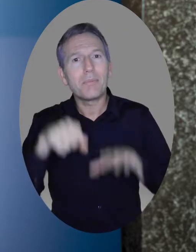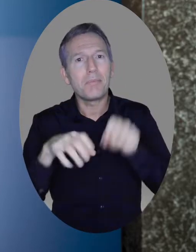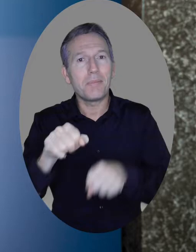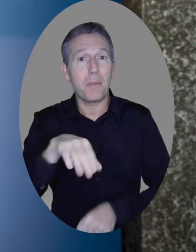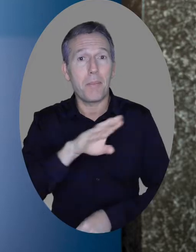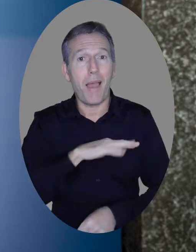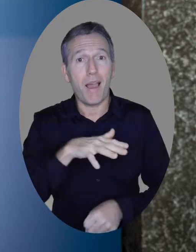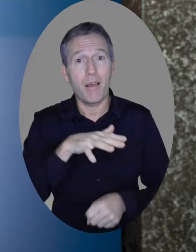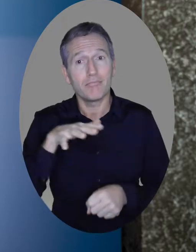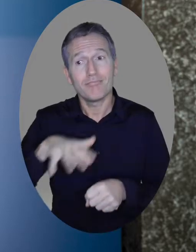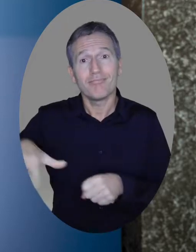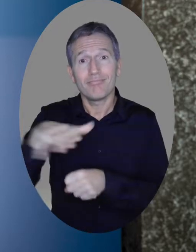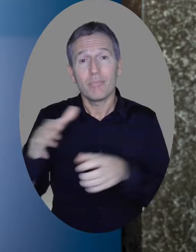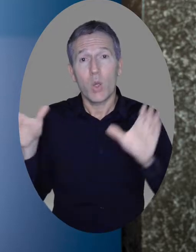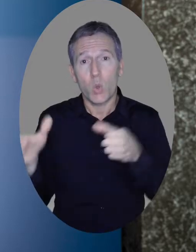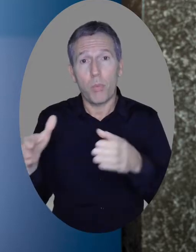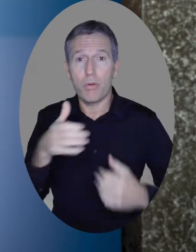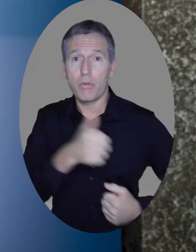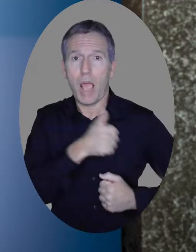pour pouvoir venir en aide à ses amis Gaulois, notamment aux Éduens,